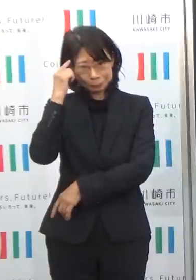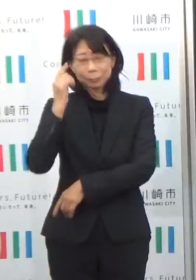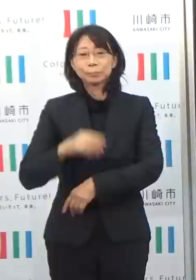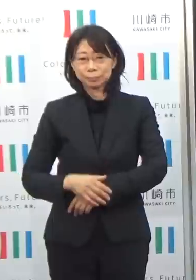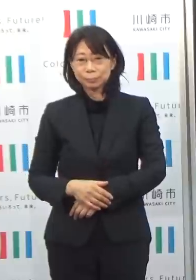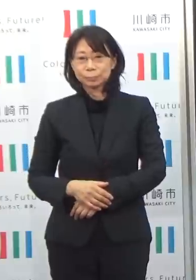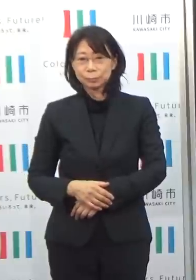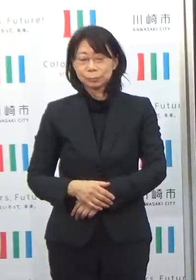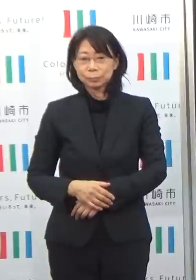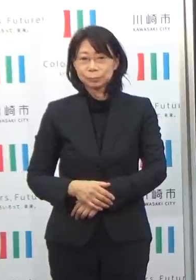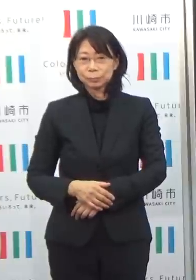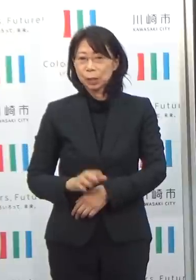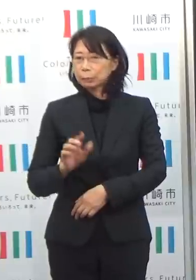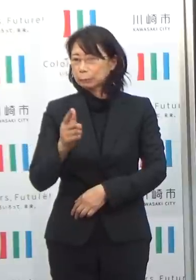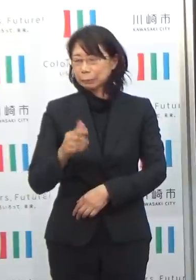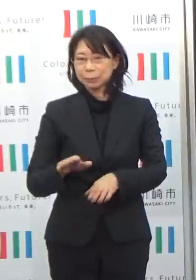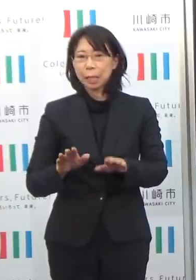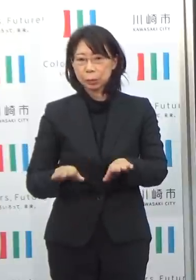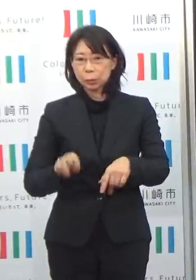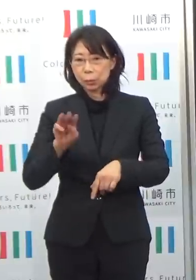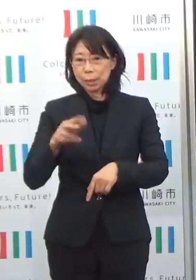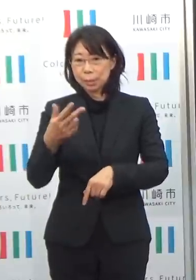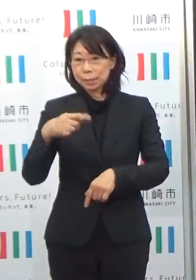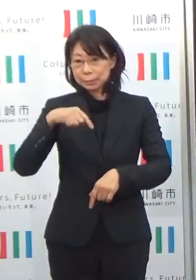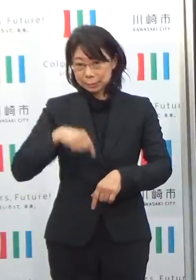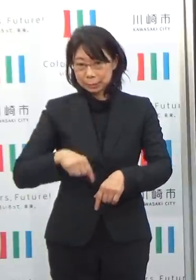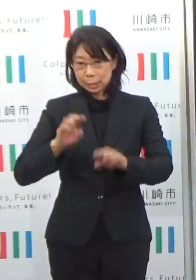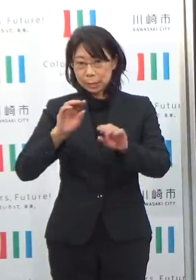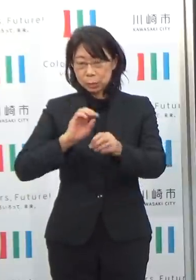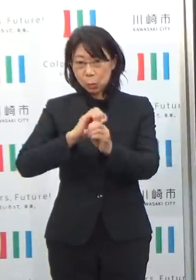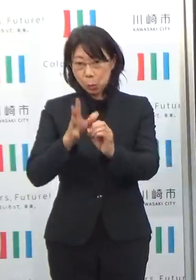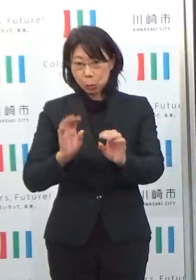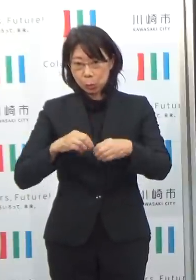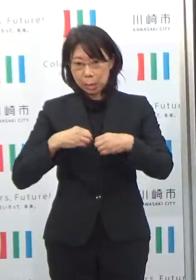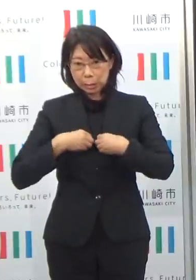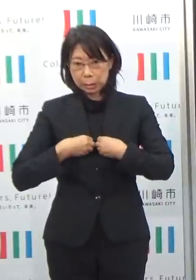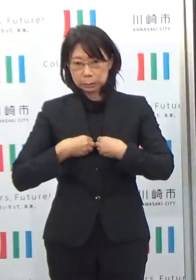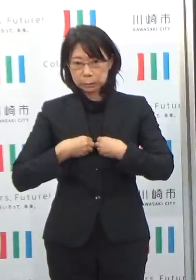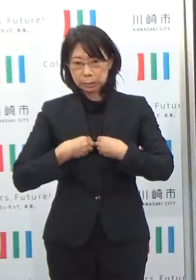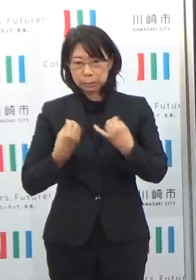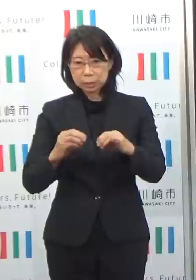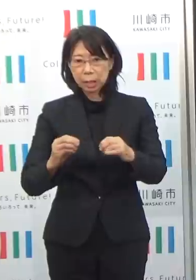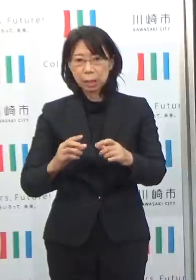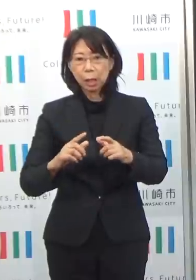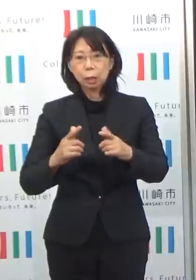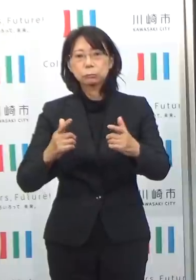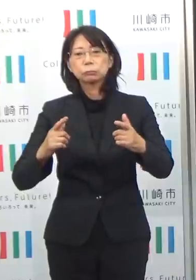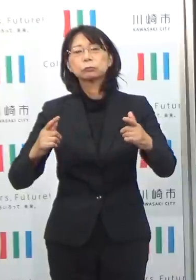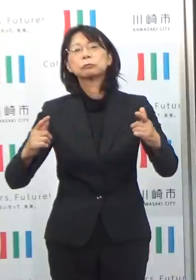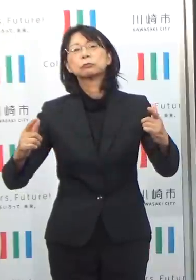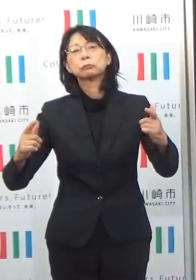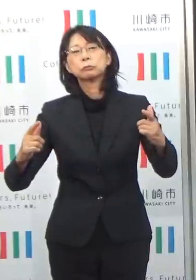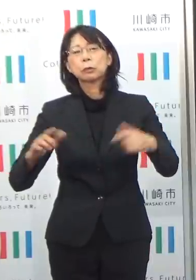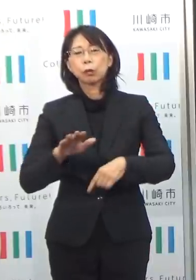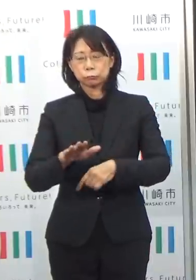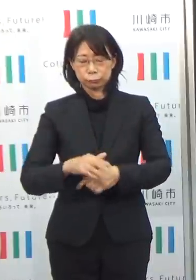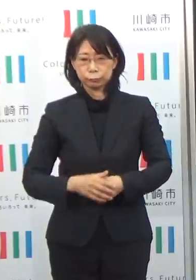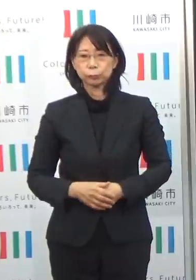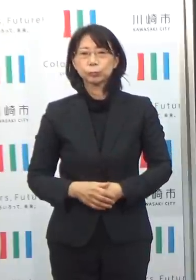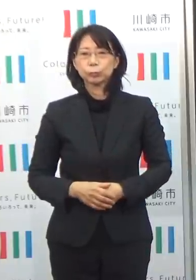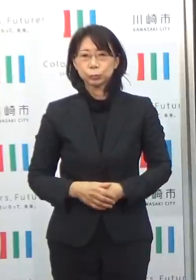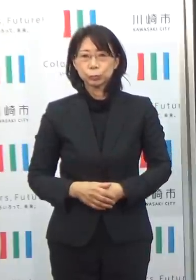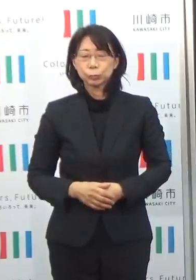川崎市内の感染状況、非常に高止まり の状況が続いています